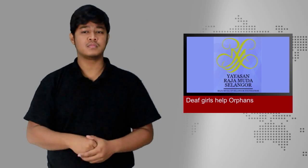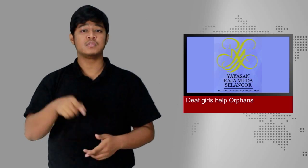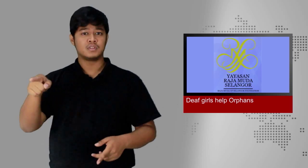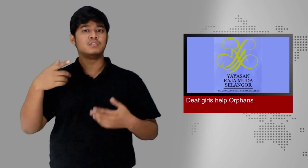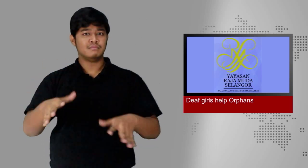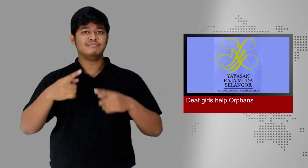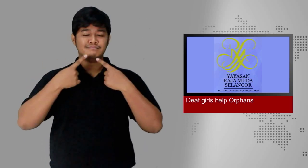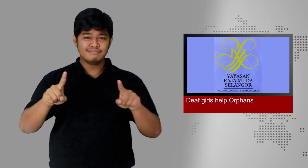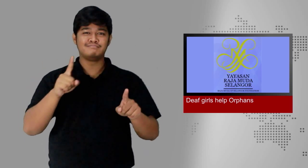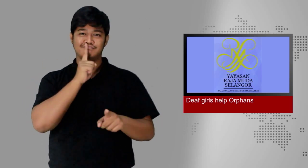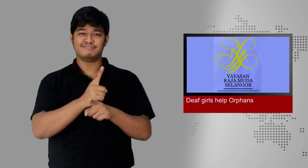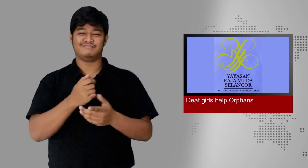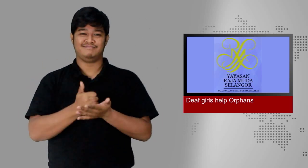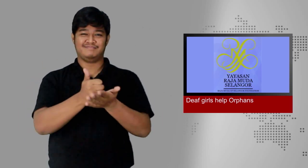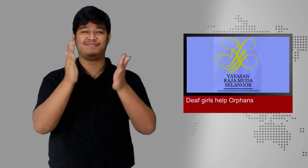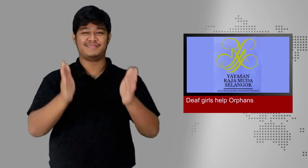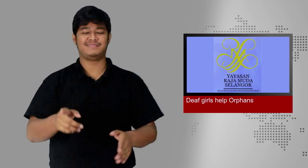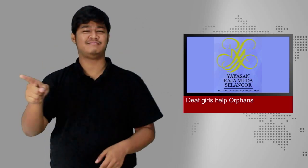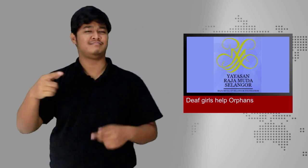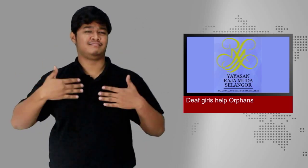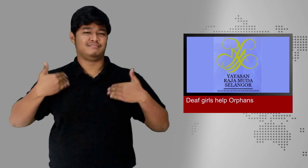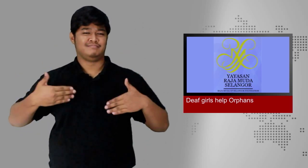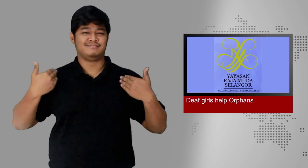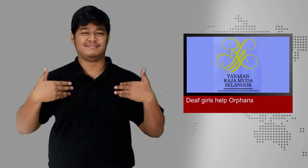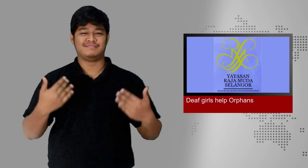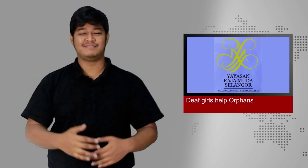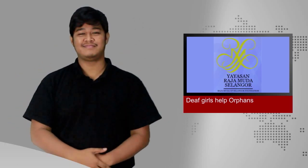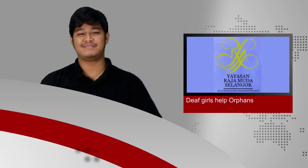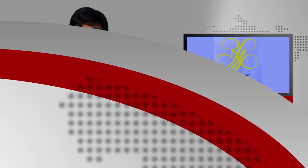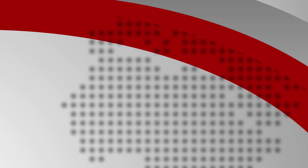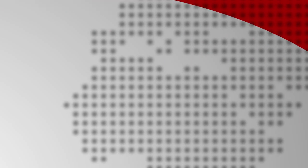..dan membantu orang lain. Akhirnya beliau telah melakukan dan berasa gembira.